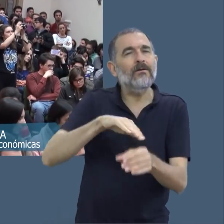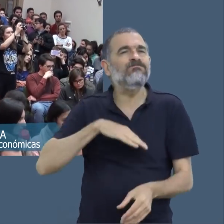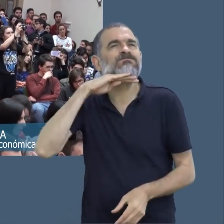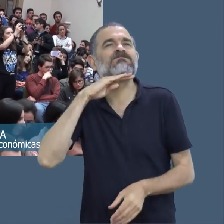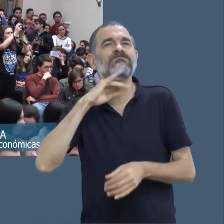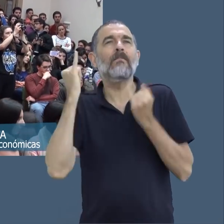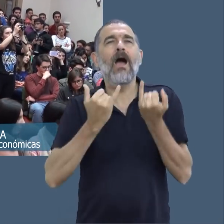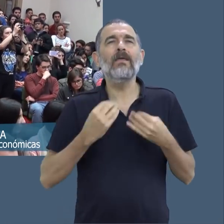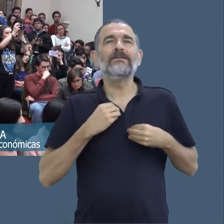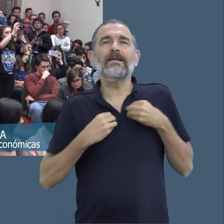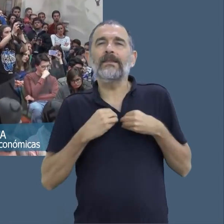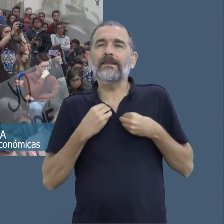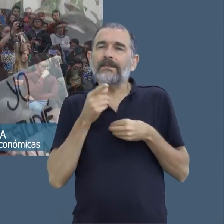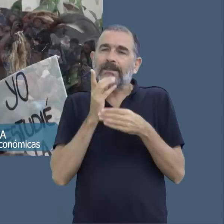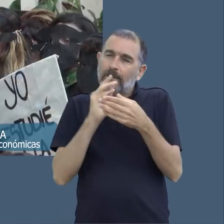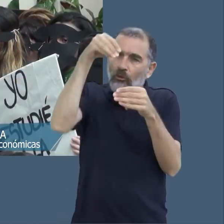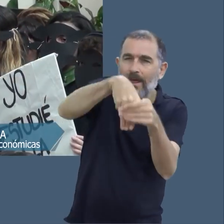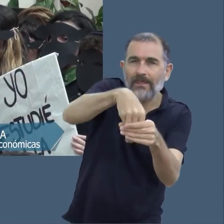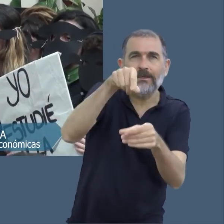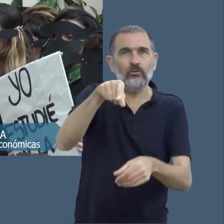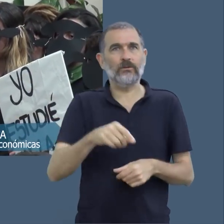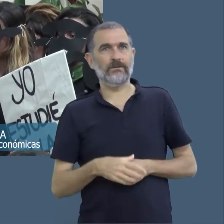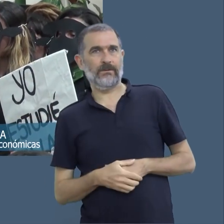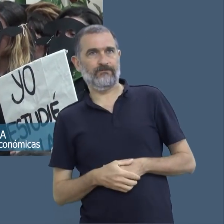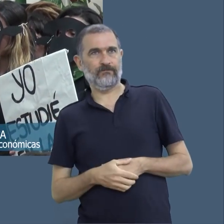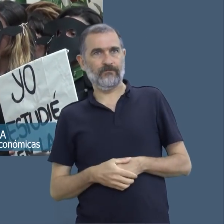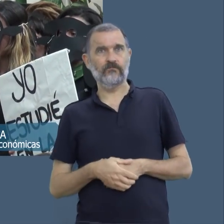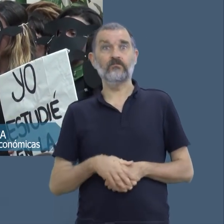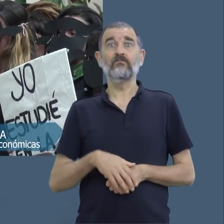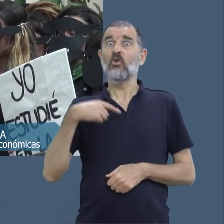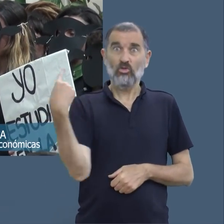creando contenido a través de ella. Nosotros en las distintas tomas, hemos tenido